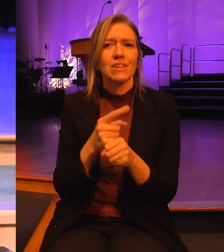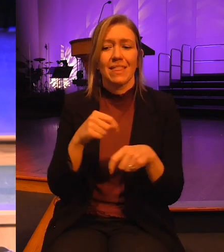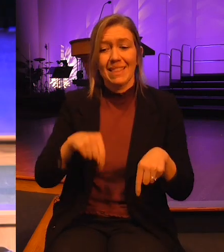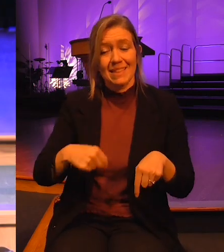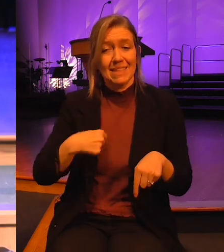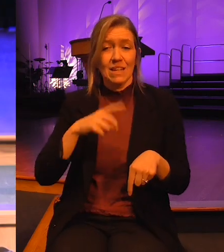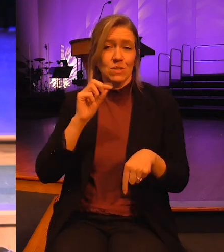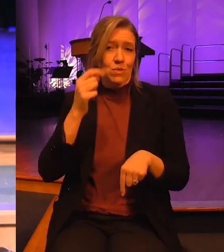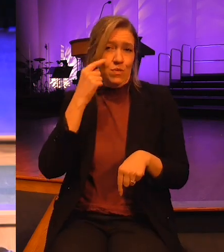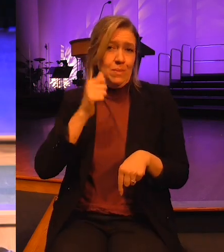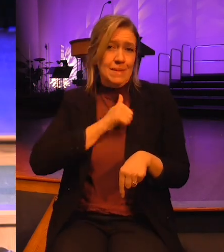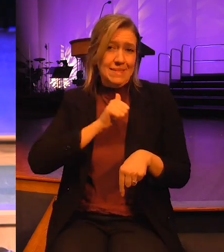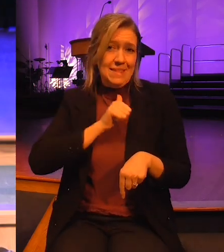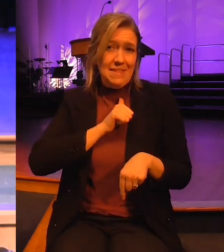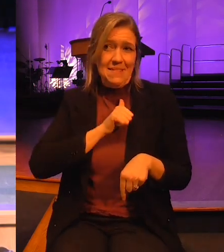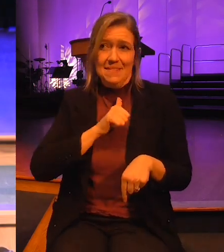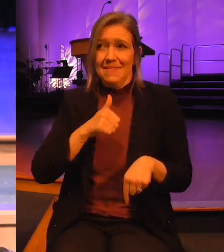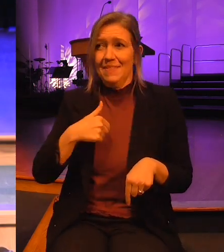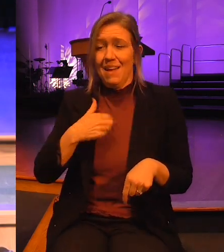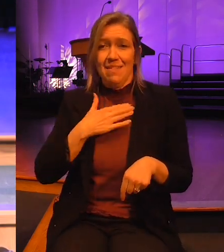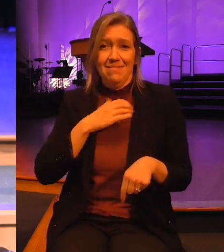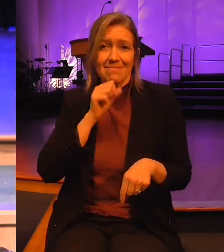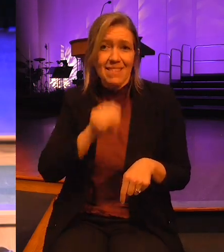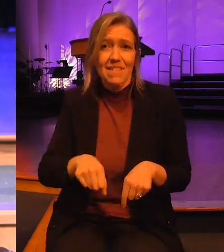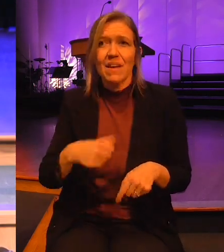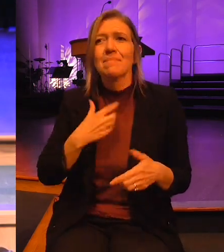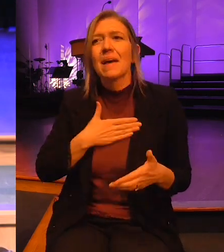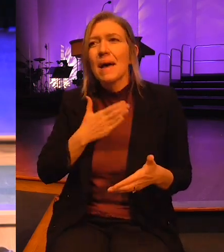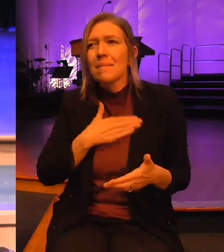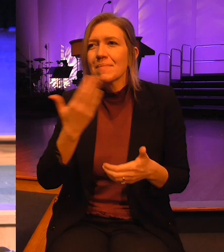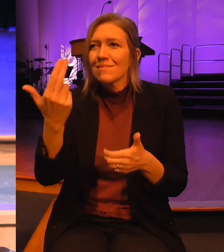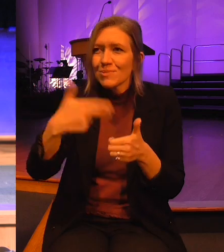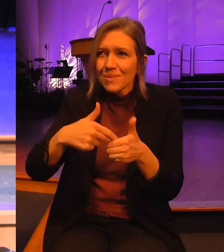contento de que hayan venido y hayan sido parte de esto conmigo, así que muchas gracias por estar aquí hoy,